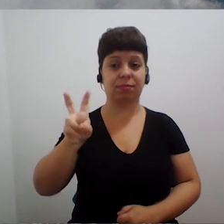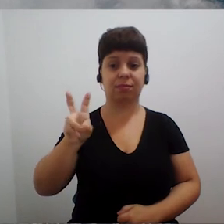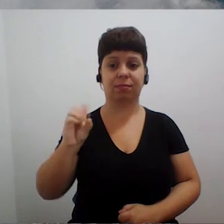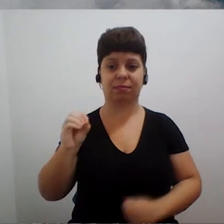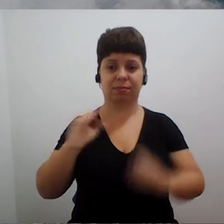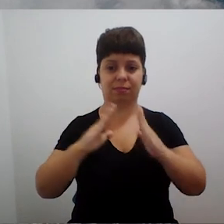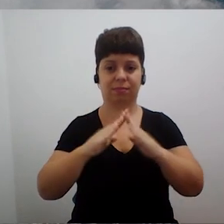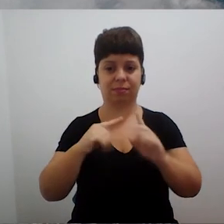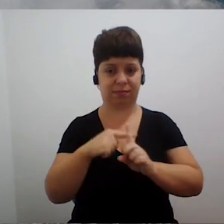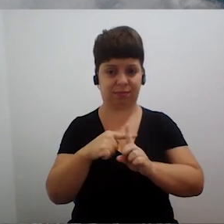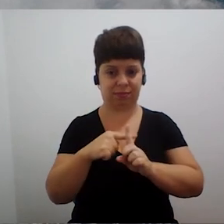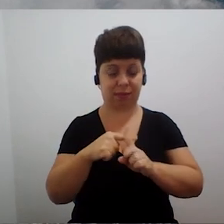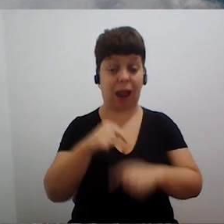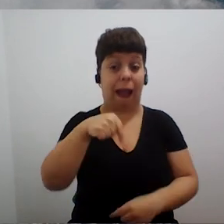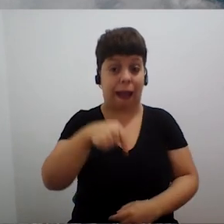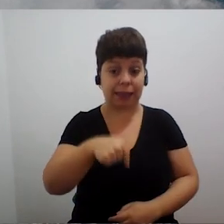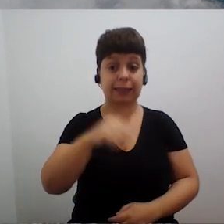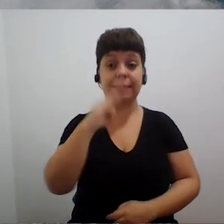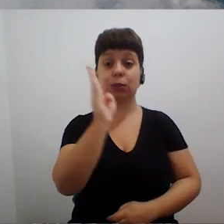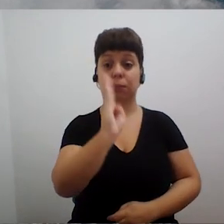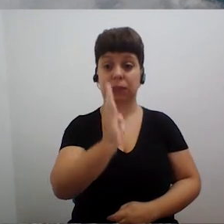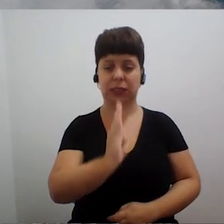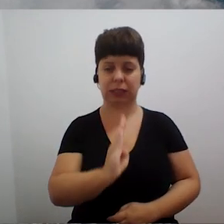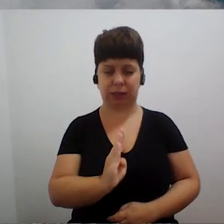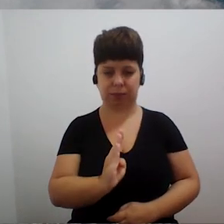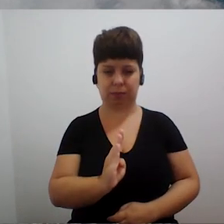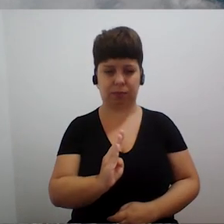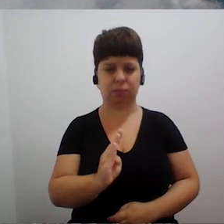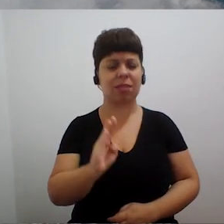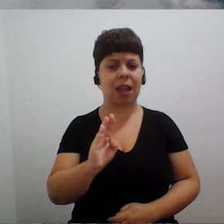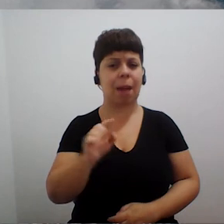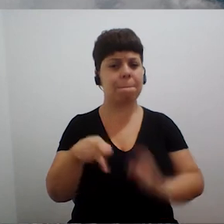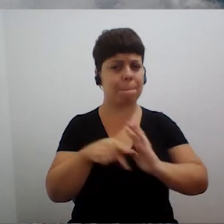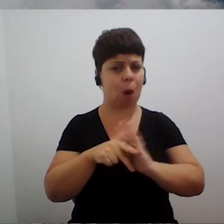No Brasil, mais precisamente, as iniciativas ecumênicas primeiras que nós tivemos